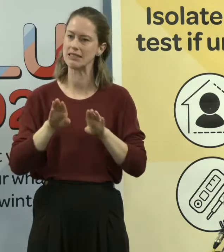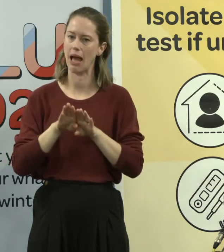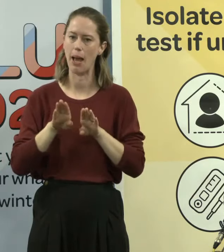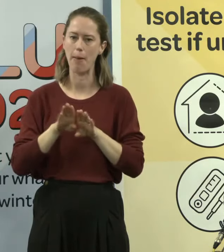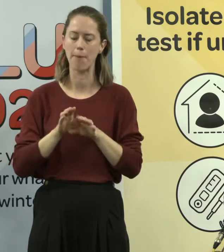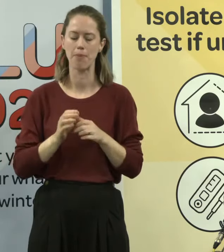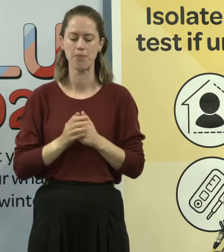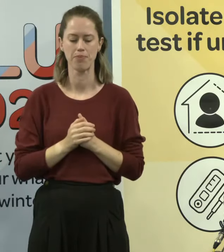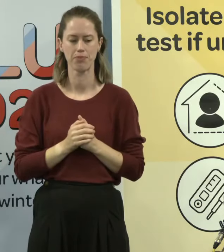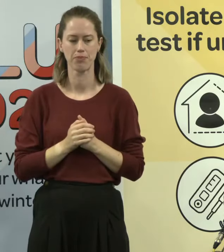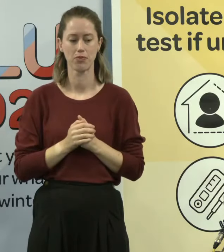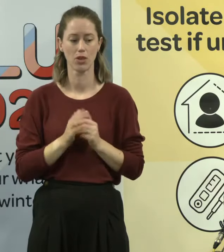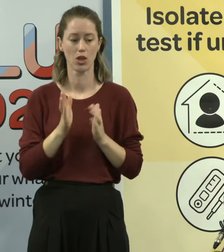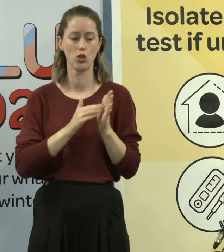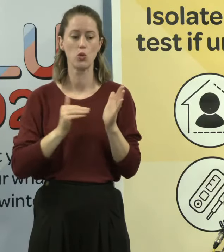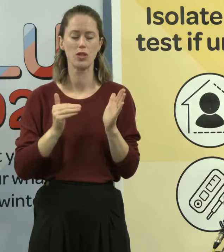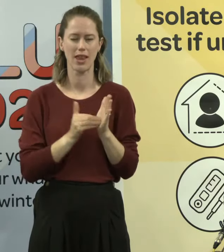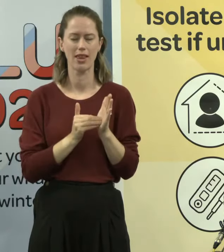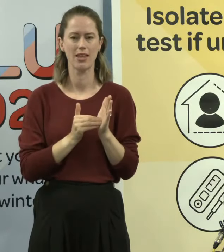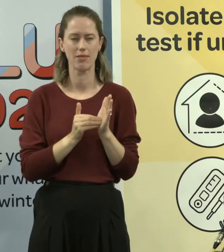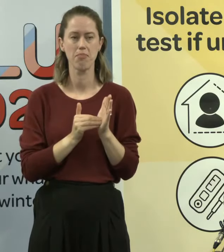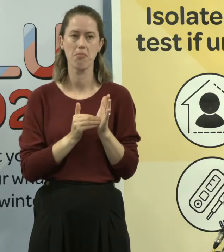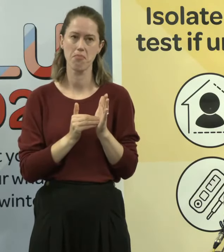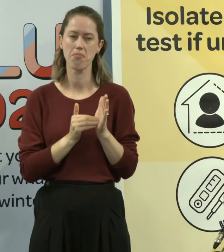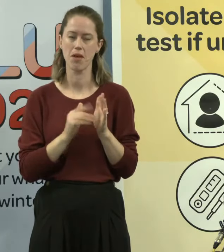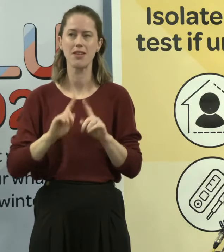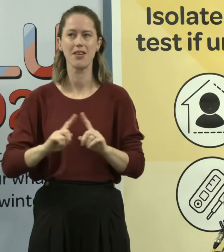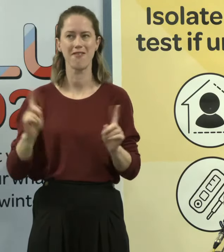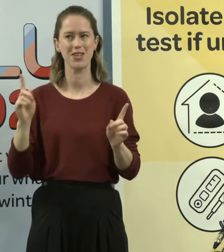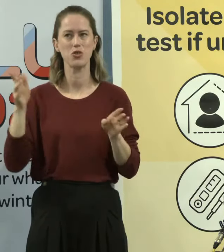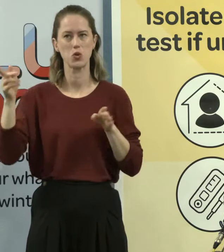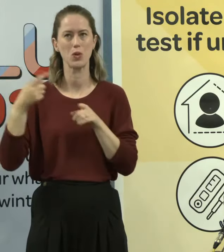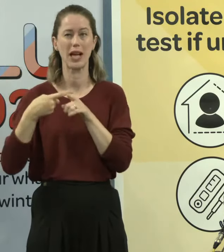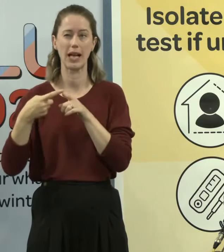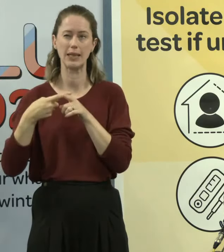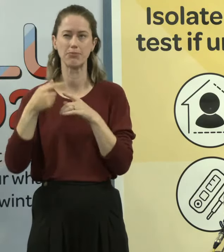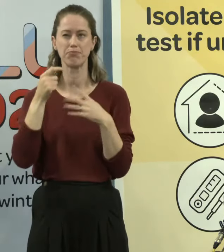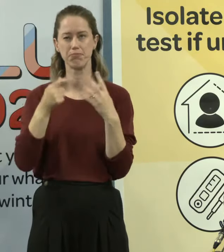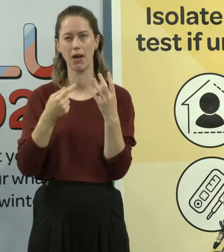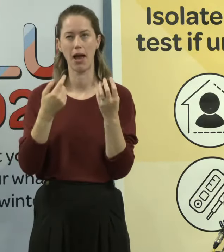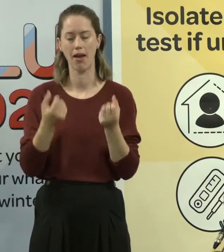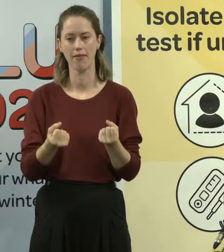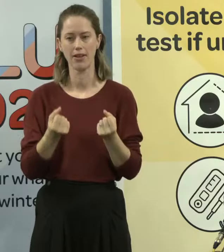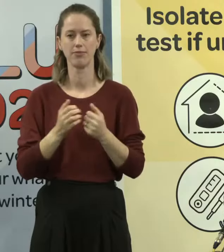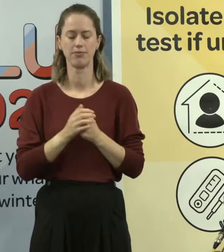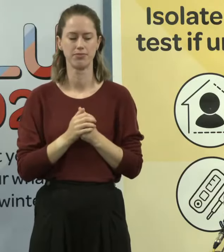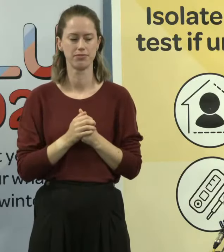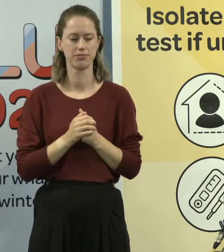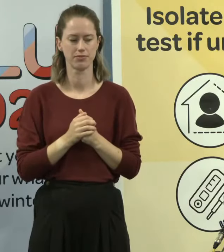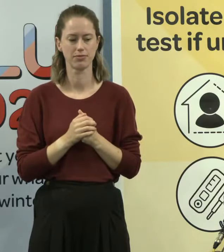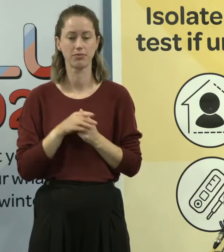Ingarangi hauora tmatanui i Aotearoa nei. He rite tonu nga taunakitanga ka whakamahia e